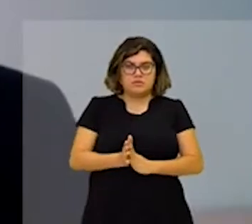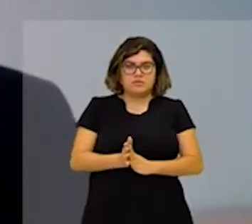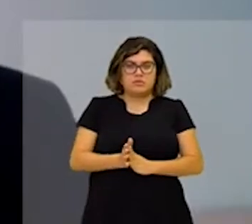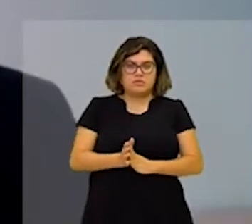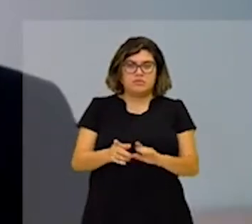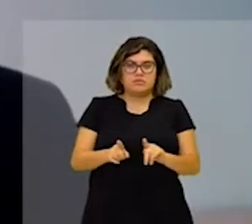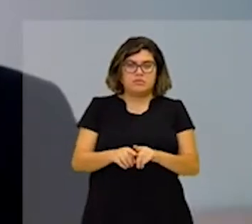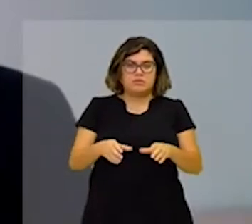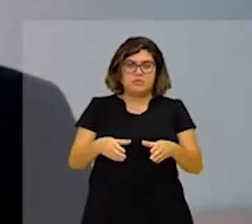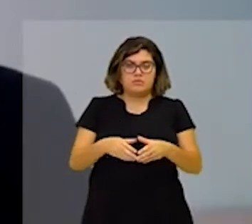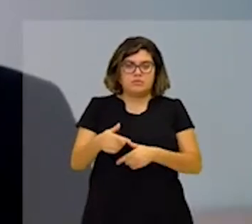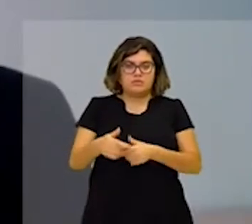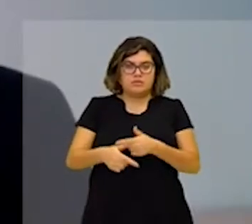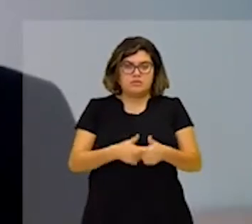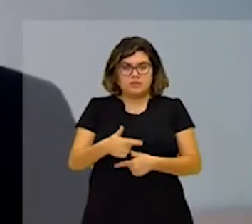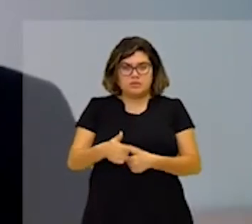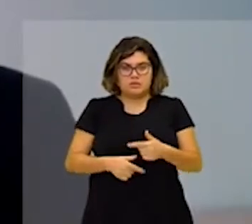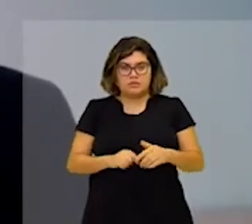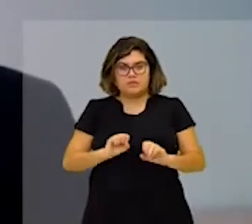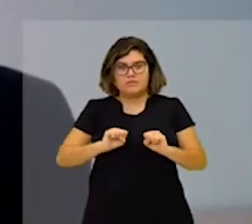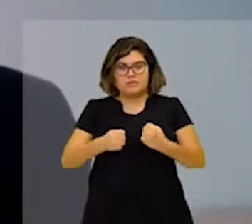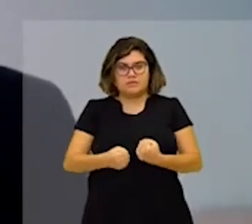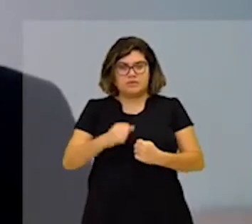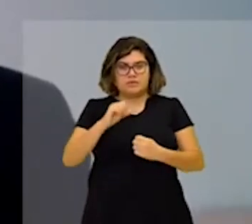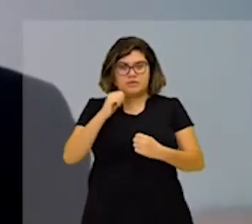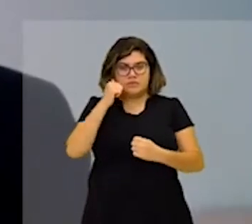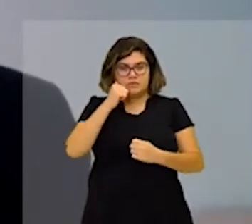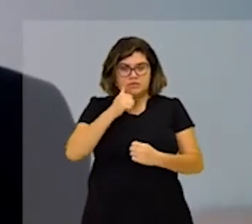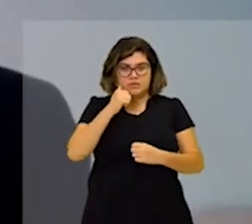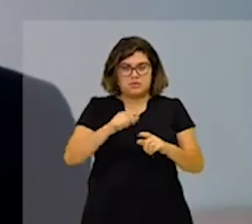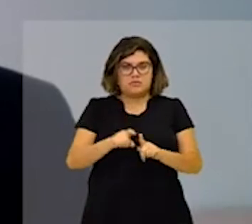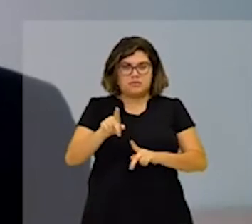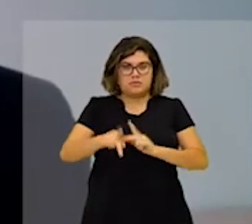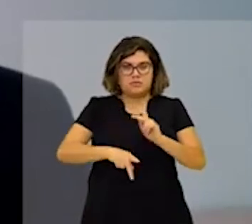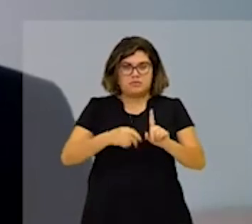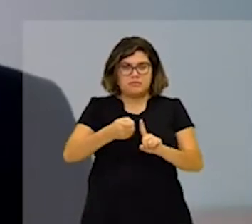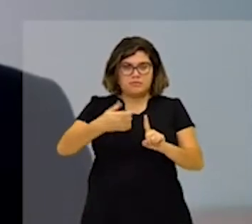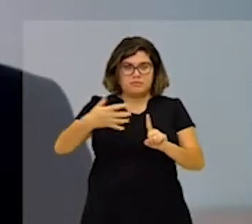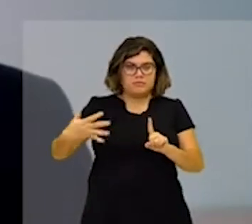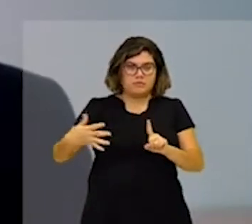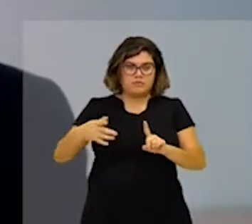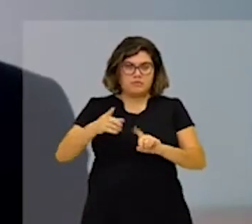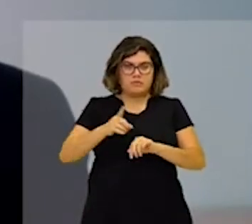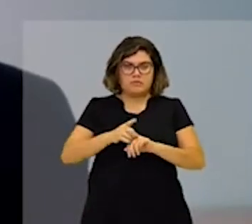de atuação especial em defesa da mulher e da população LGBT Doutora Lígia Santana